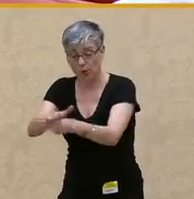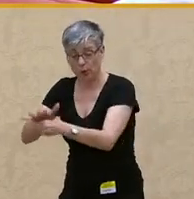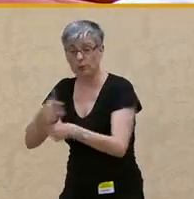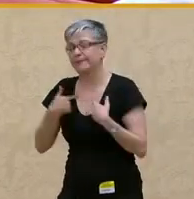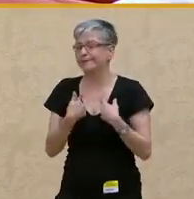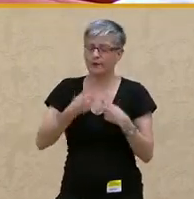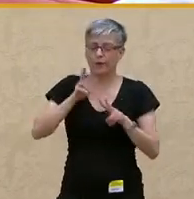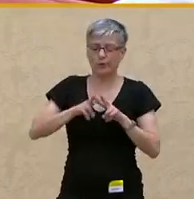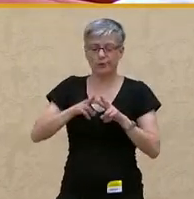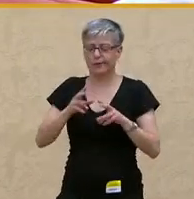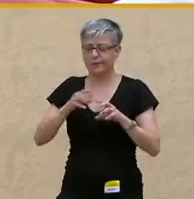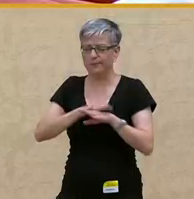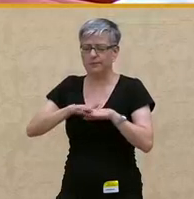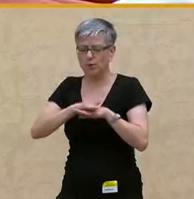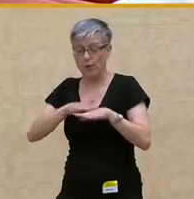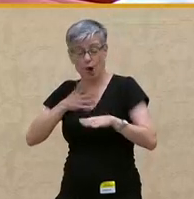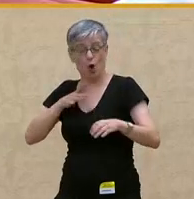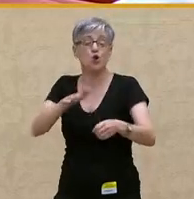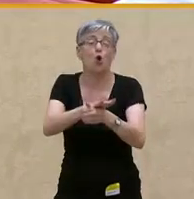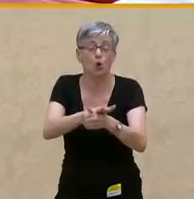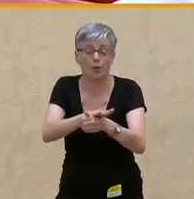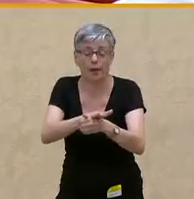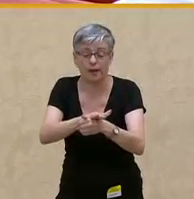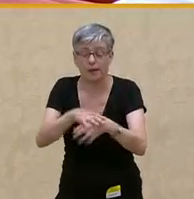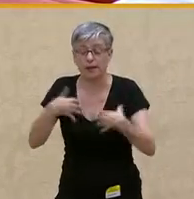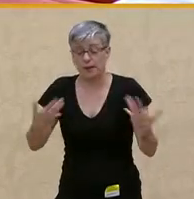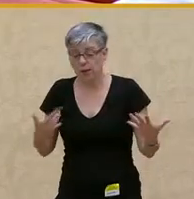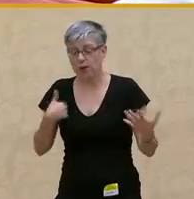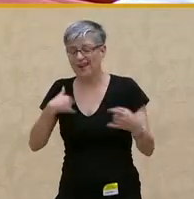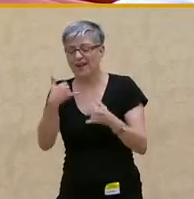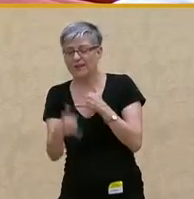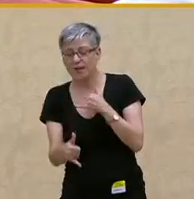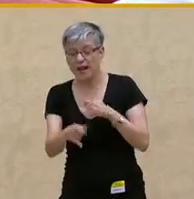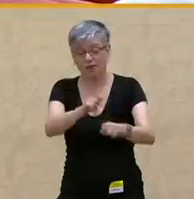como he dicho antes, y son esas situaciones las que reúnen a los afectados, a los pacientes,